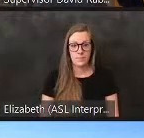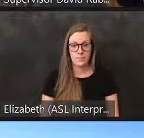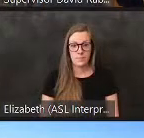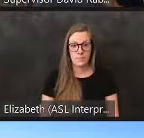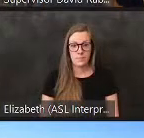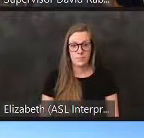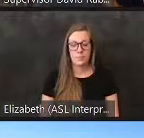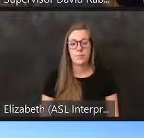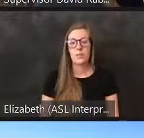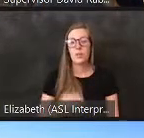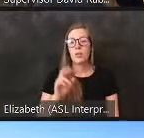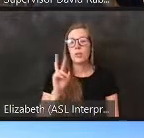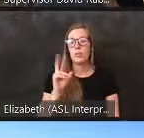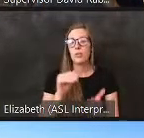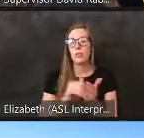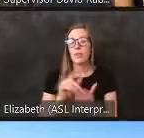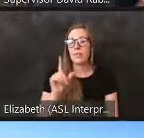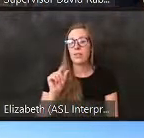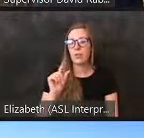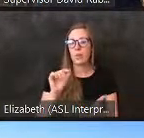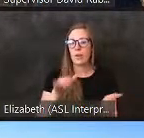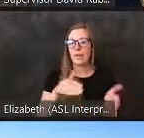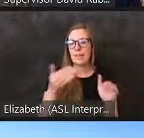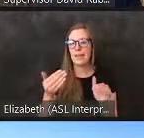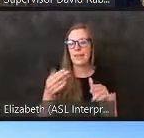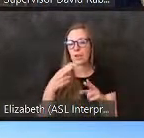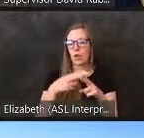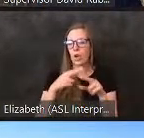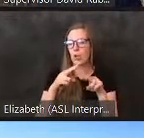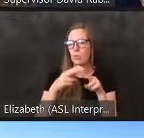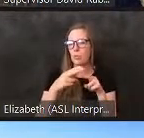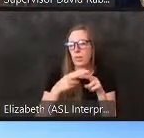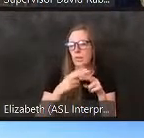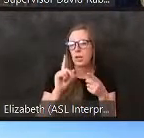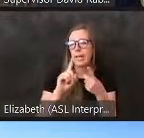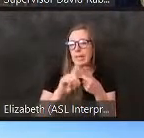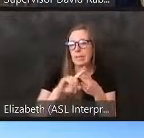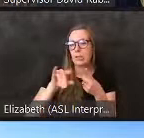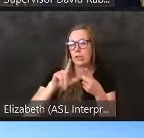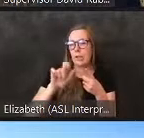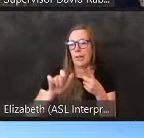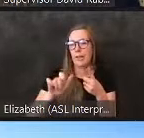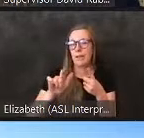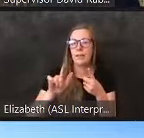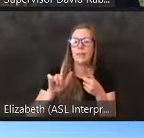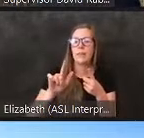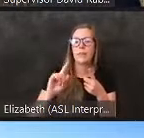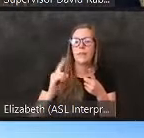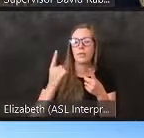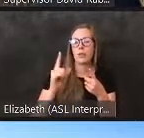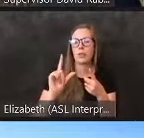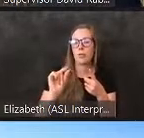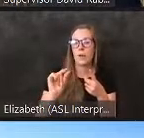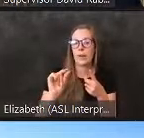Y el 2 de 2020 es Rosón costeada premieres para julio de 2021.